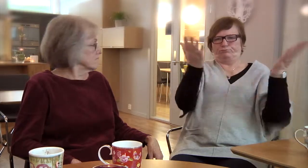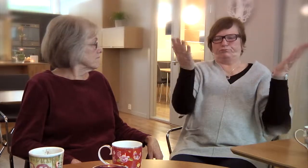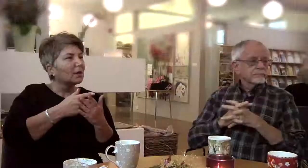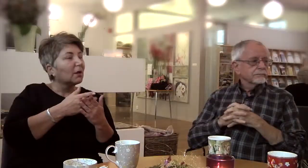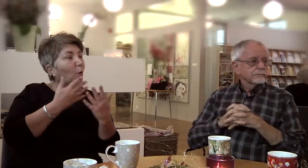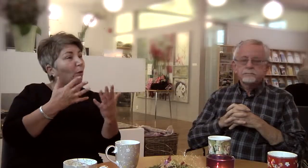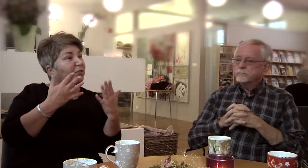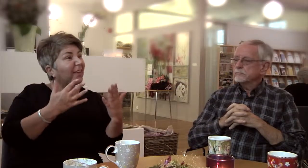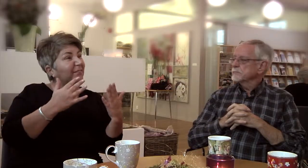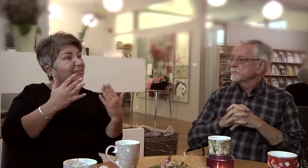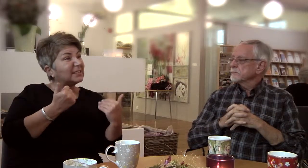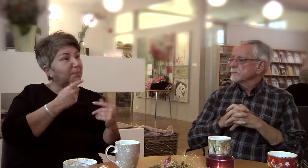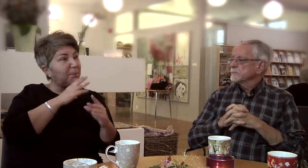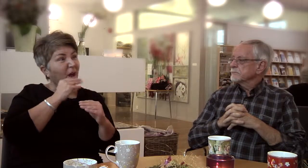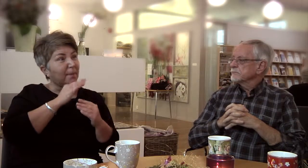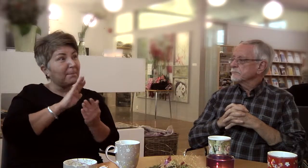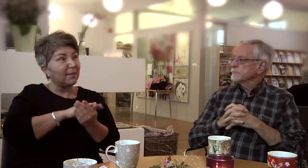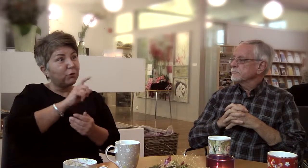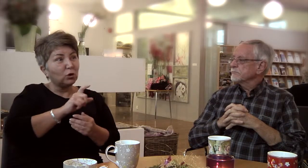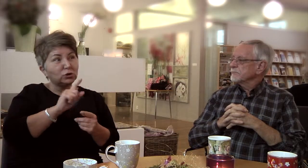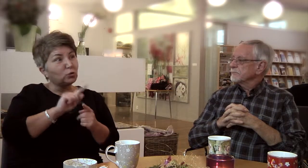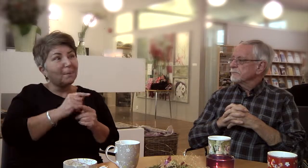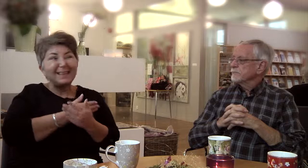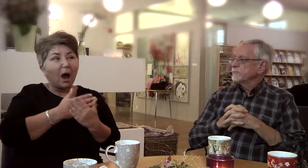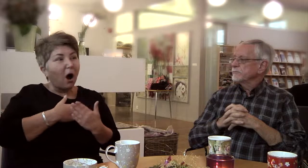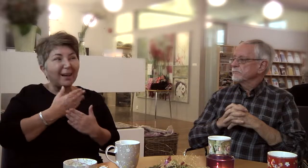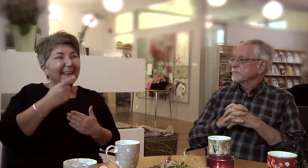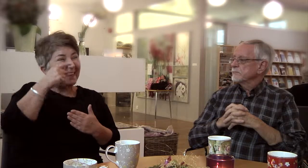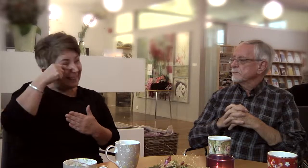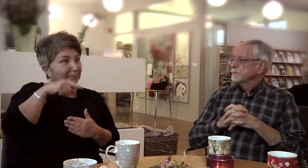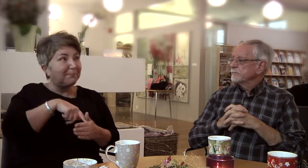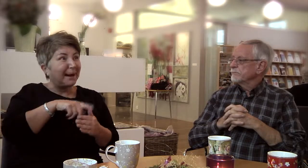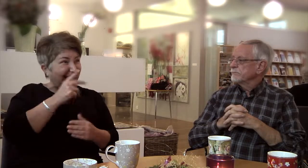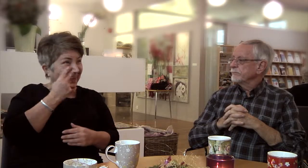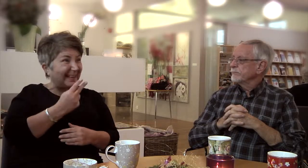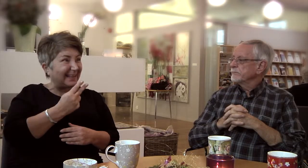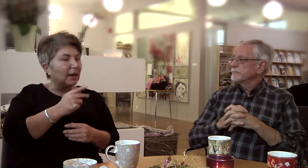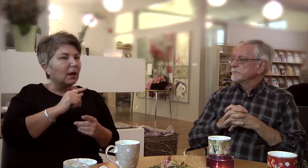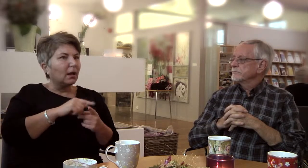et slikt tilbud kan fortsette. Det å snakke med folk som ikke har innblikk i det du snakker om, -